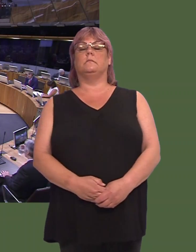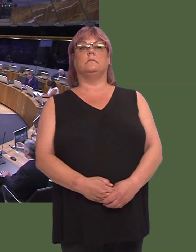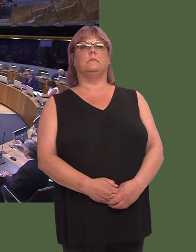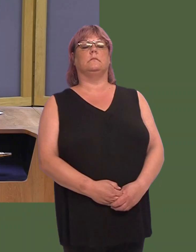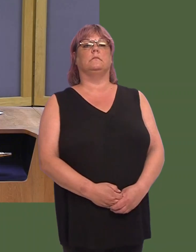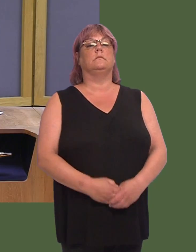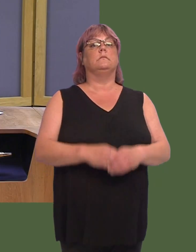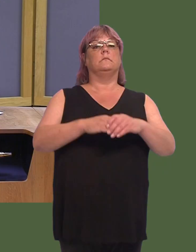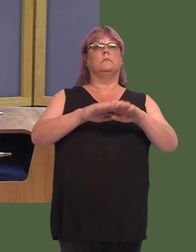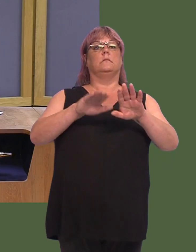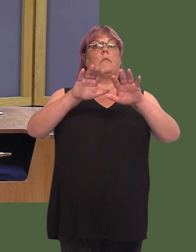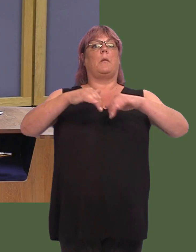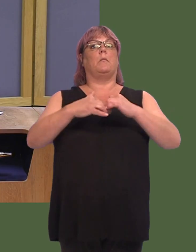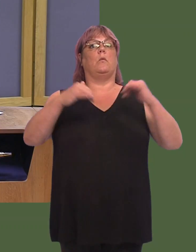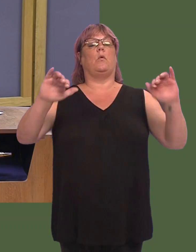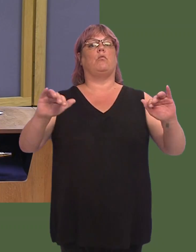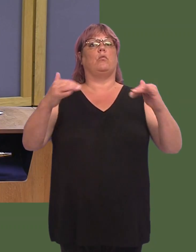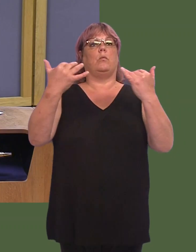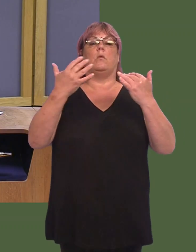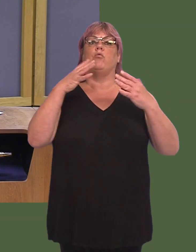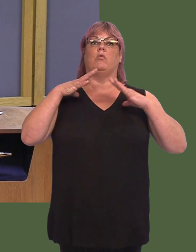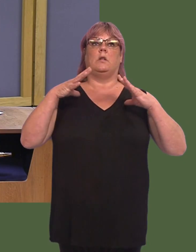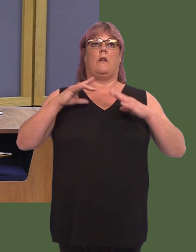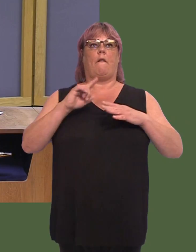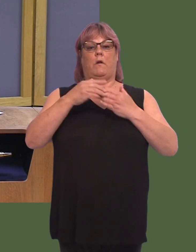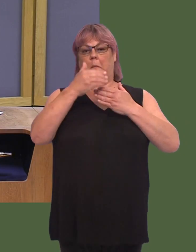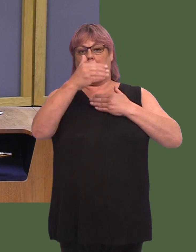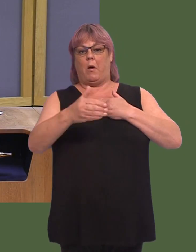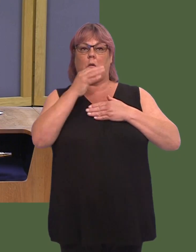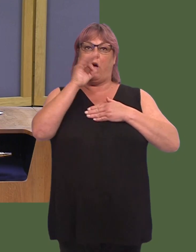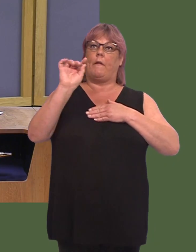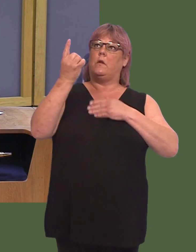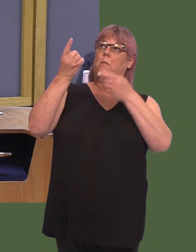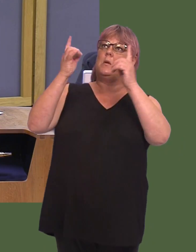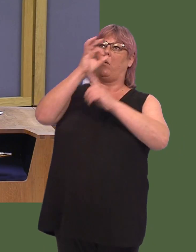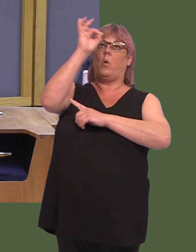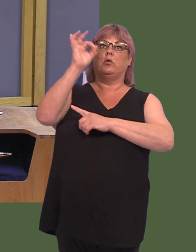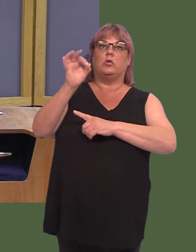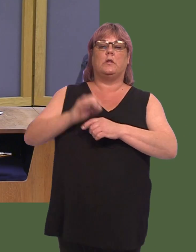Full_Verbatim Y Llywydd / The Llywydd: Galw'r Aelodau i drefn. Y Llywydd / The Llywydd: Yr eitem gyntaf ar ein hagenda ni'r prynhawn yma yw'r cwestiynau